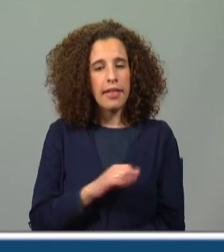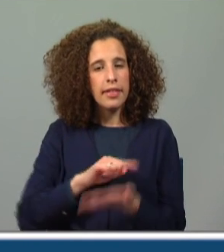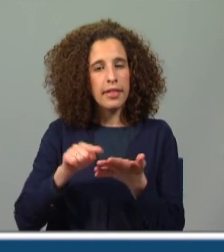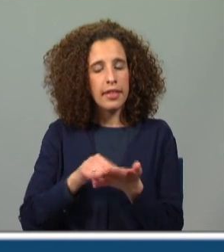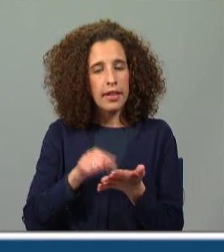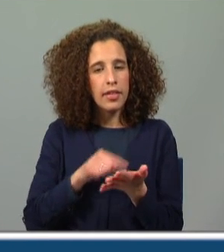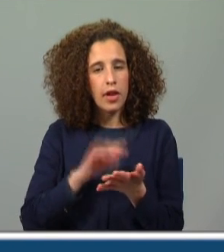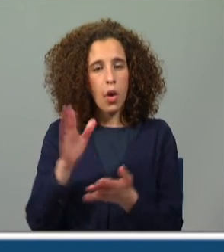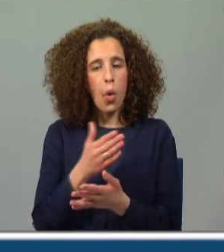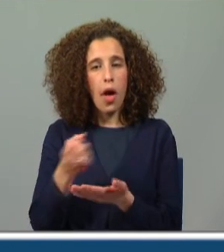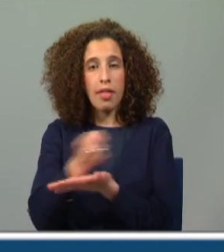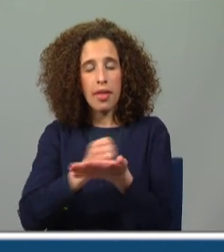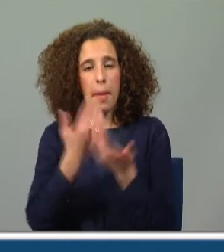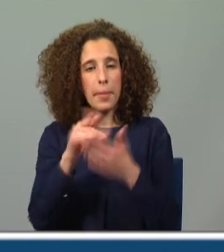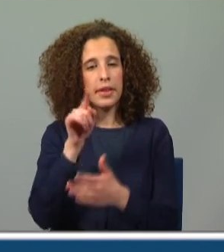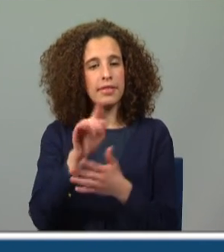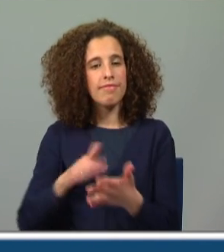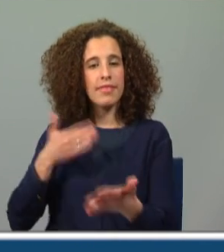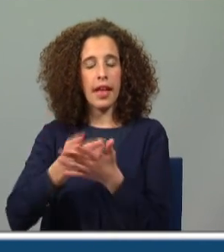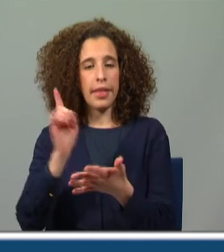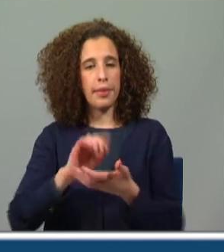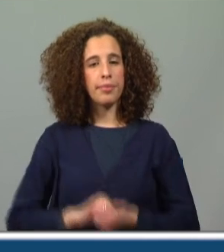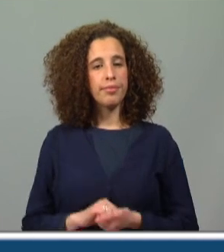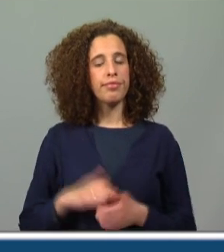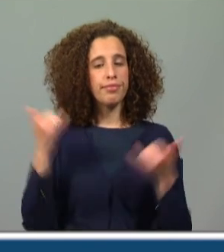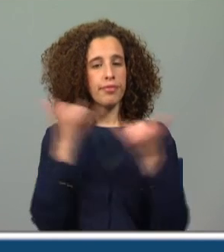está a sua ausência Mas não é isso que se transmite aqui a felicidade não quer 是你的缺席但這不是什麼如果你傳送到這裡幸福不想要